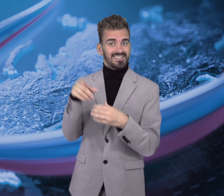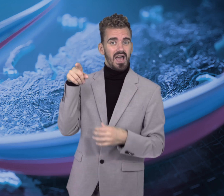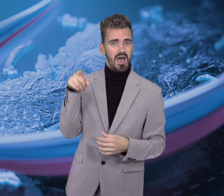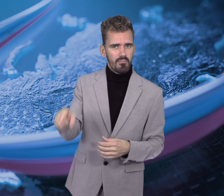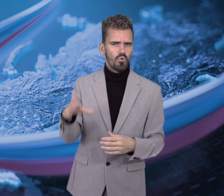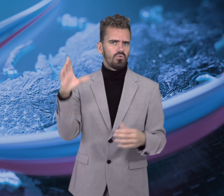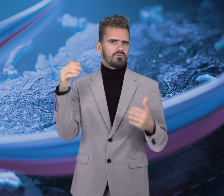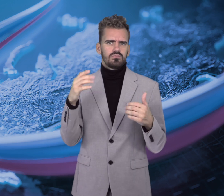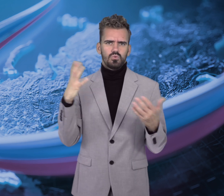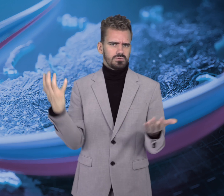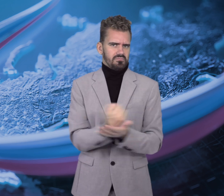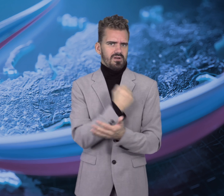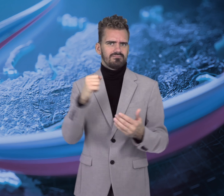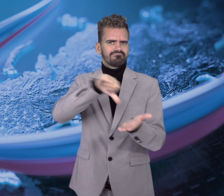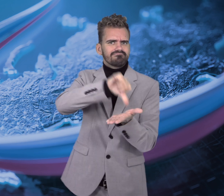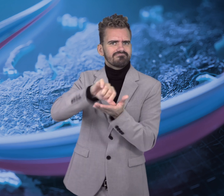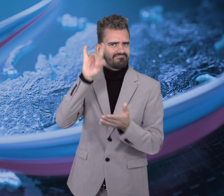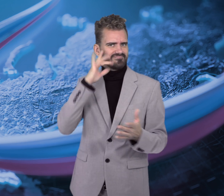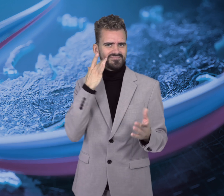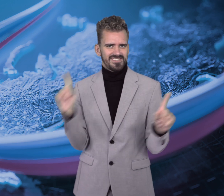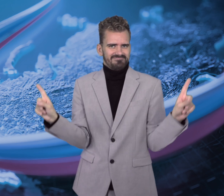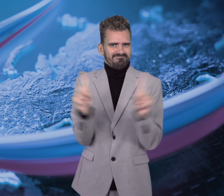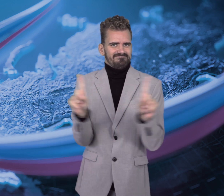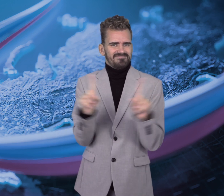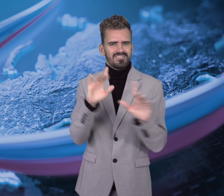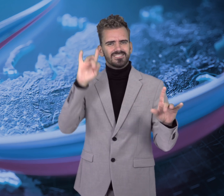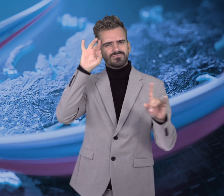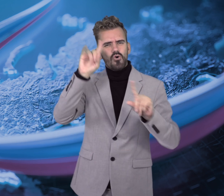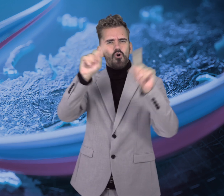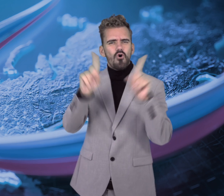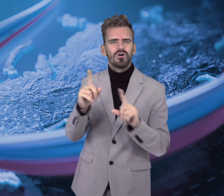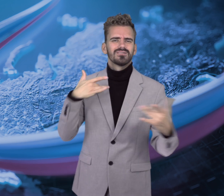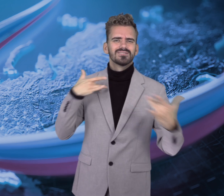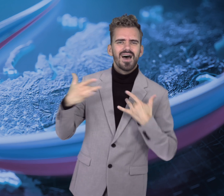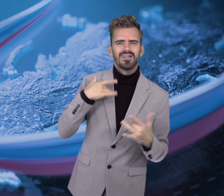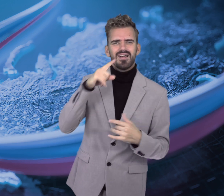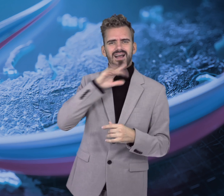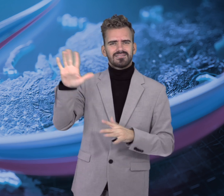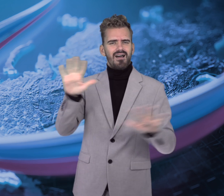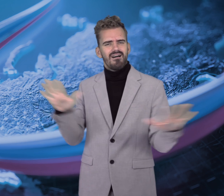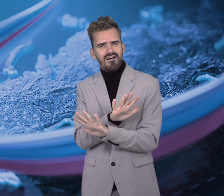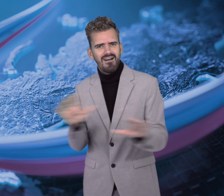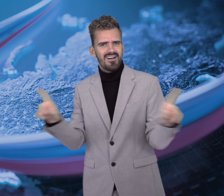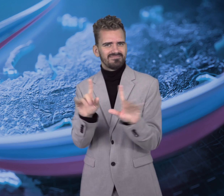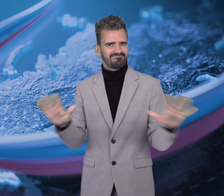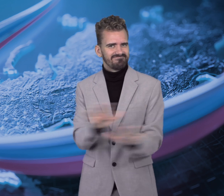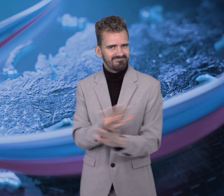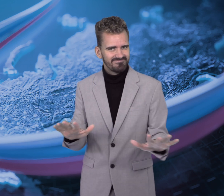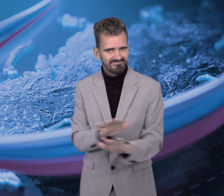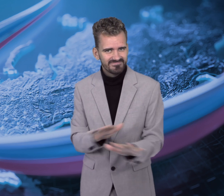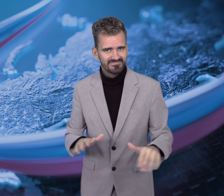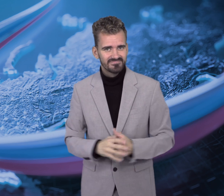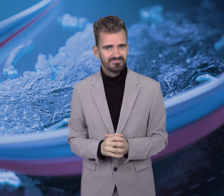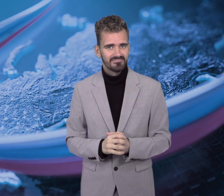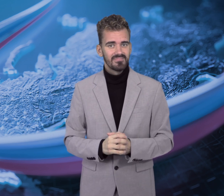Ансамбль успел выступить вместе со многими заслуженными артистами России.